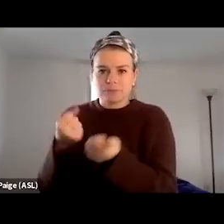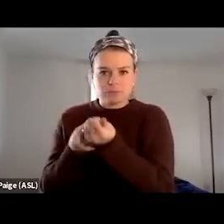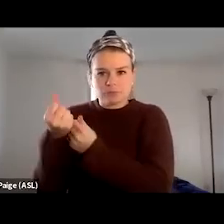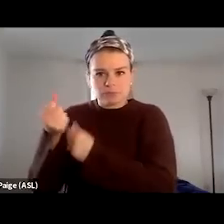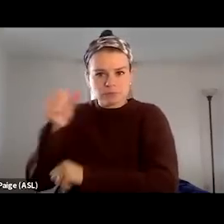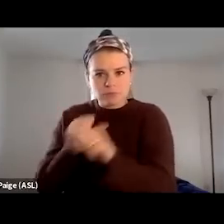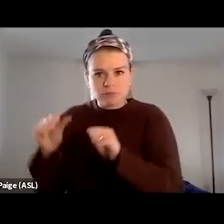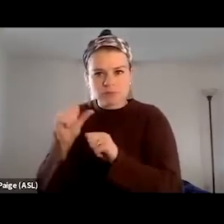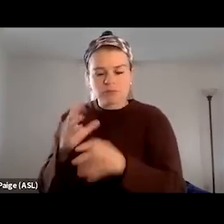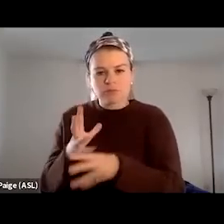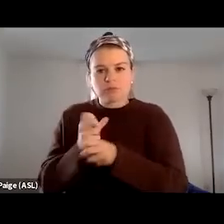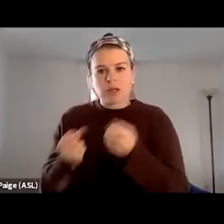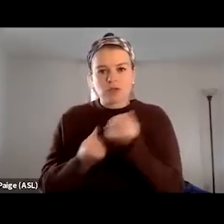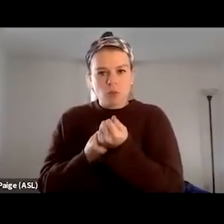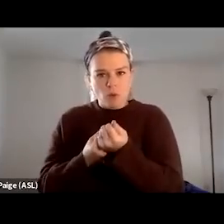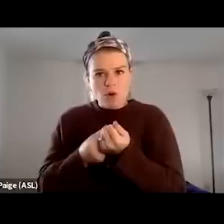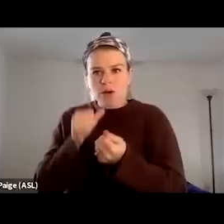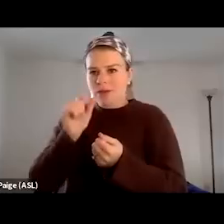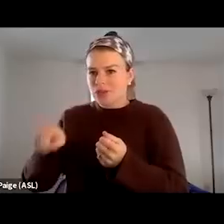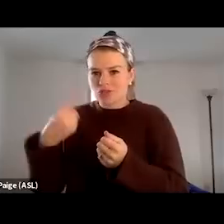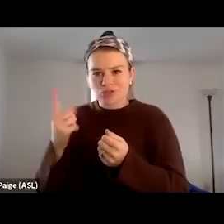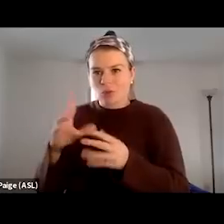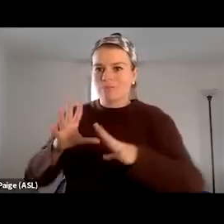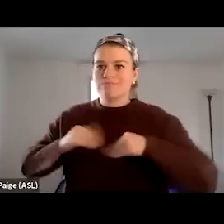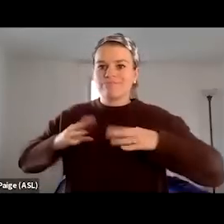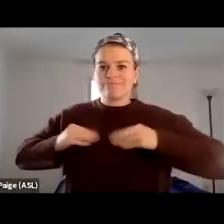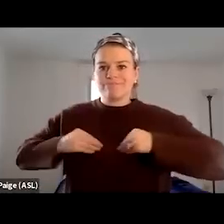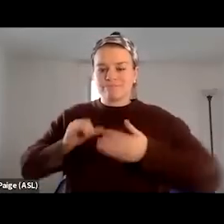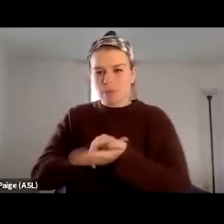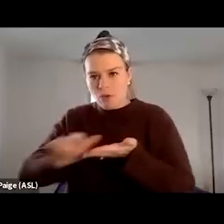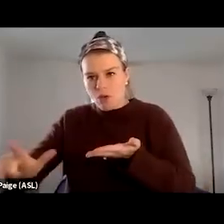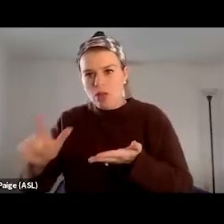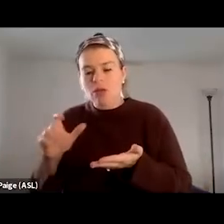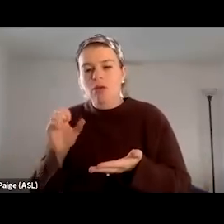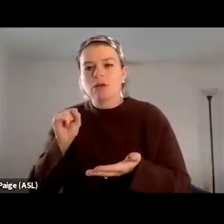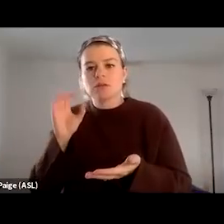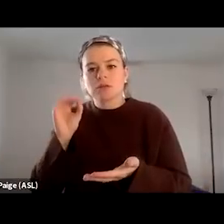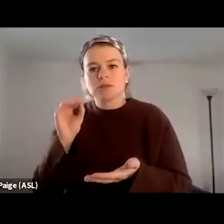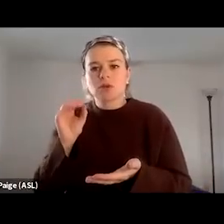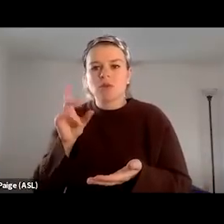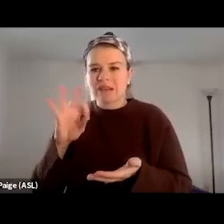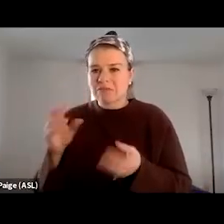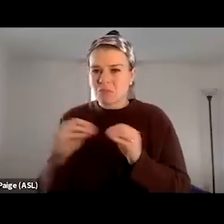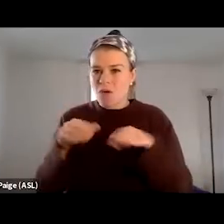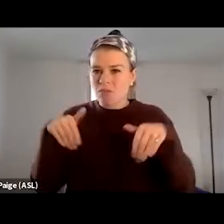y reciben ese apoyo de vuelta. Las relaciones más ligadas a la dependencia o pasividad tienden a ser más numerosas